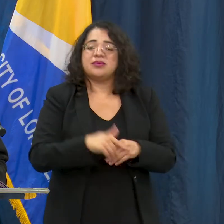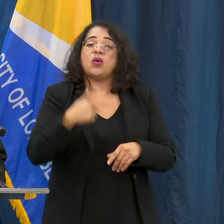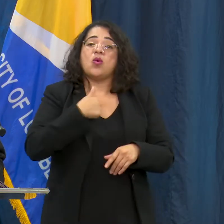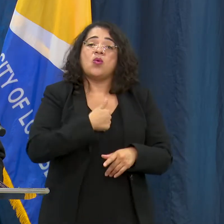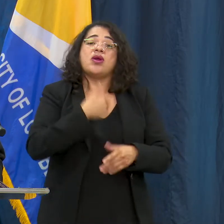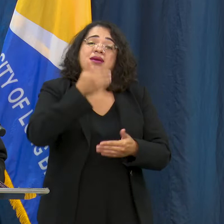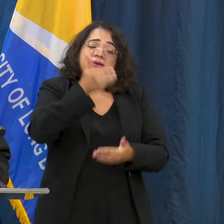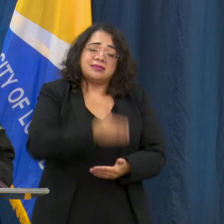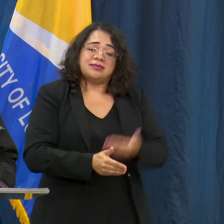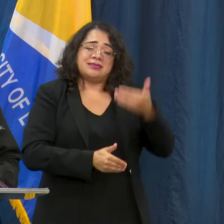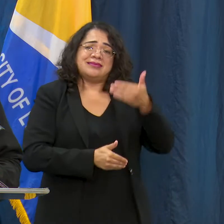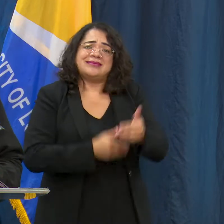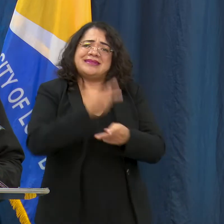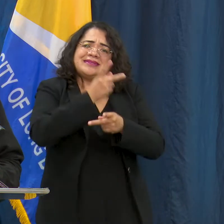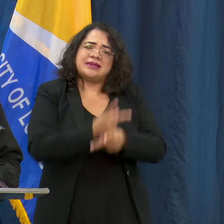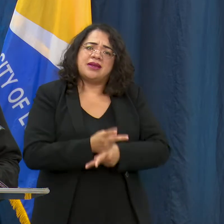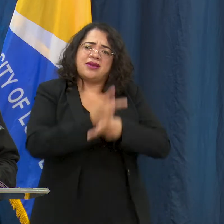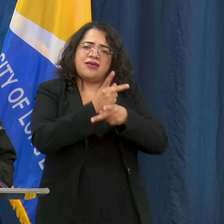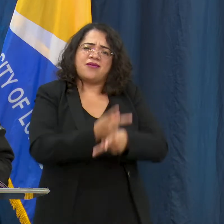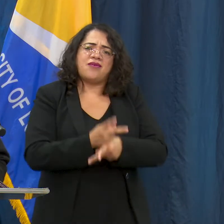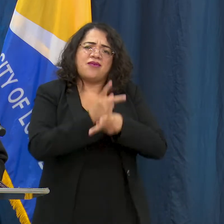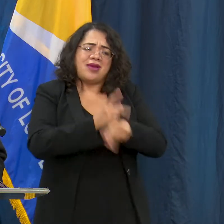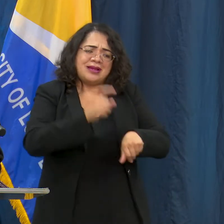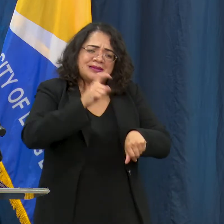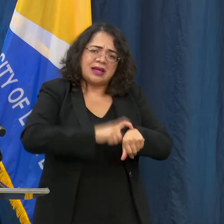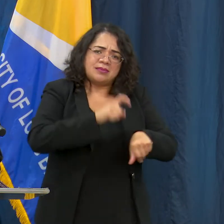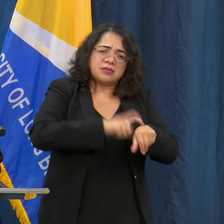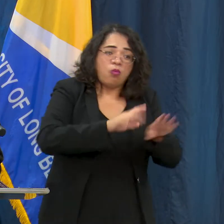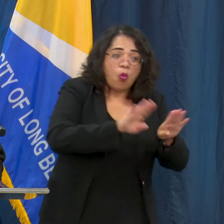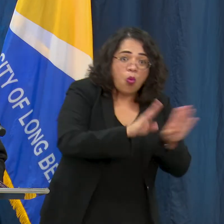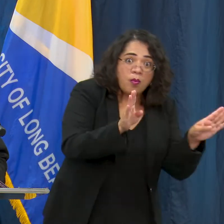hemos tenido mucho cuidado pero ESO staff where adeno esto control esto está